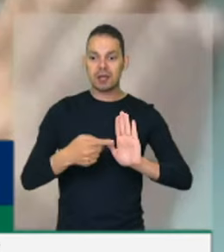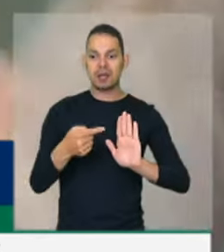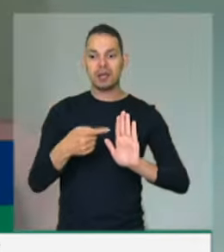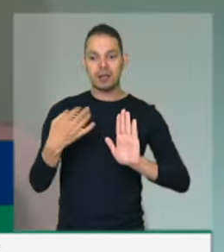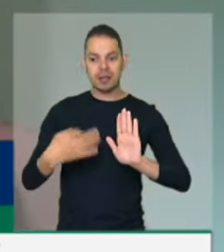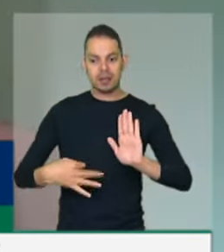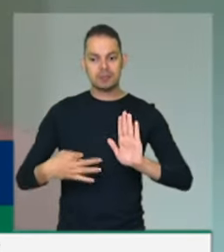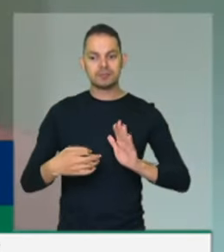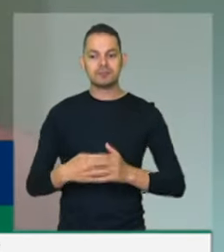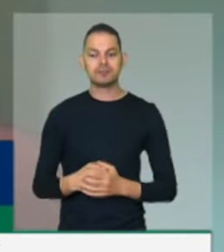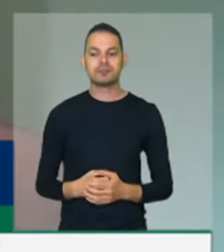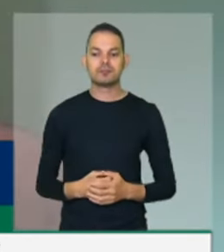UMA BOA INTENÇÃO NÃO SE TRANSFORME NO MERCADO PRIVADO